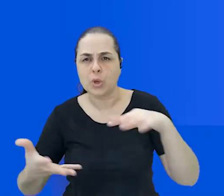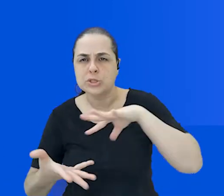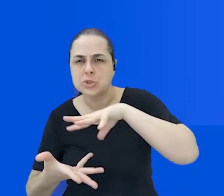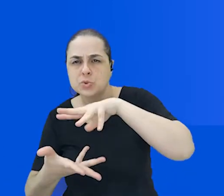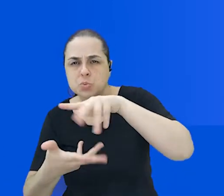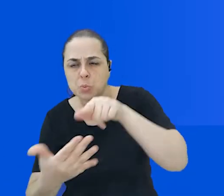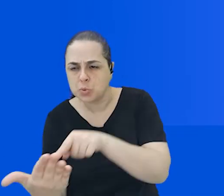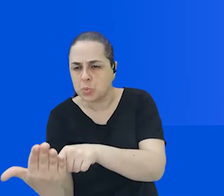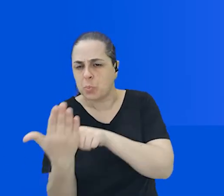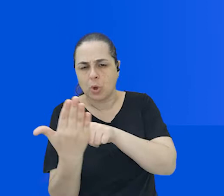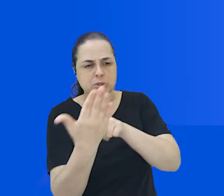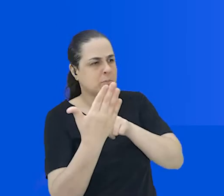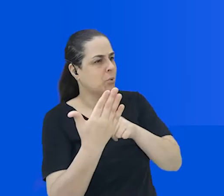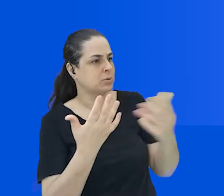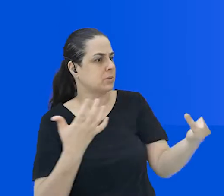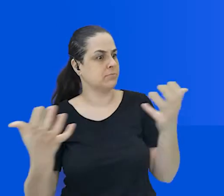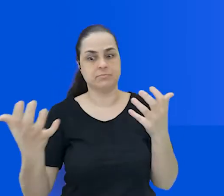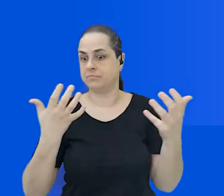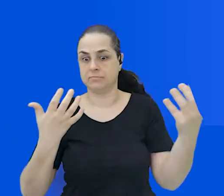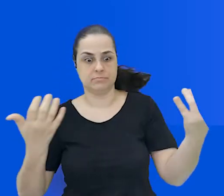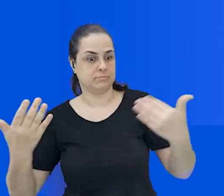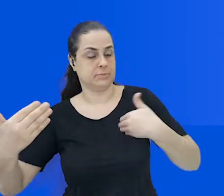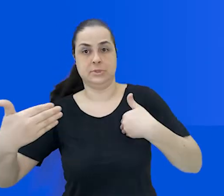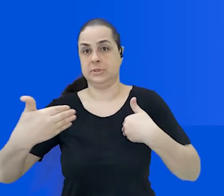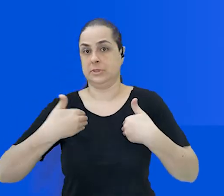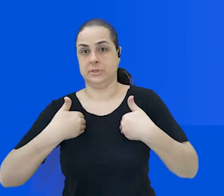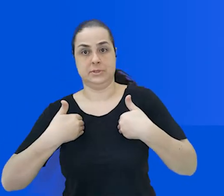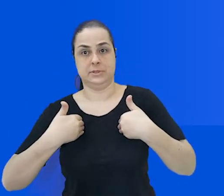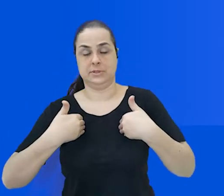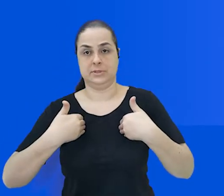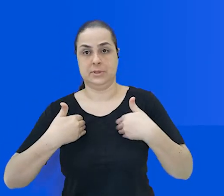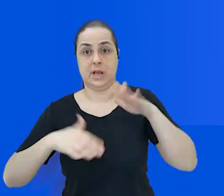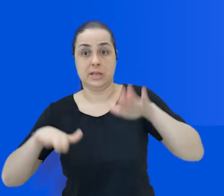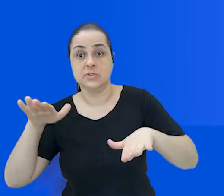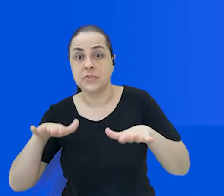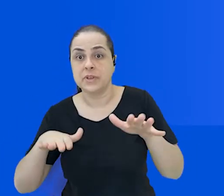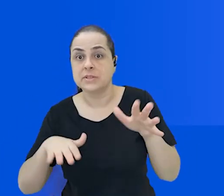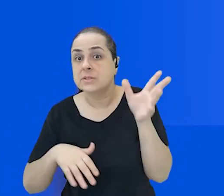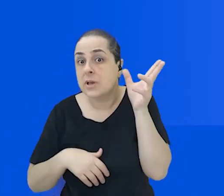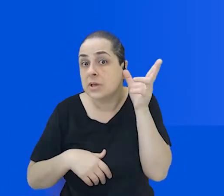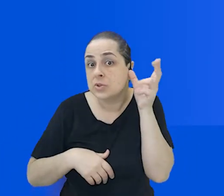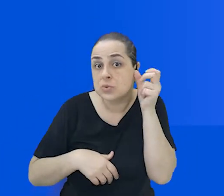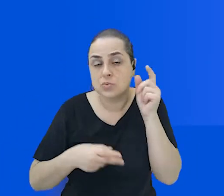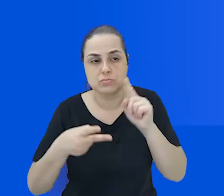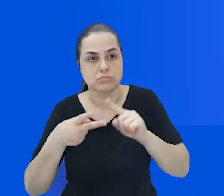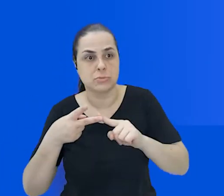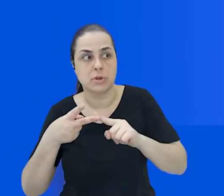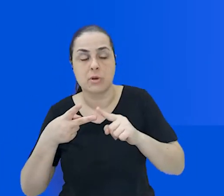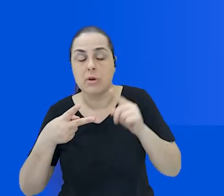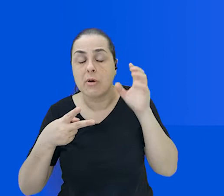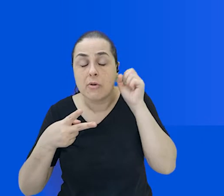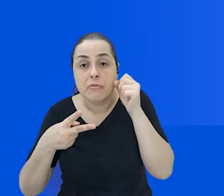Então, esses disparadores podem vir de algo que a gente escuta, que é algo que a gente vê, algo que a gente sente